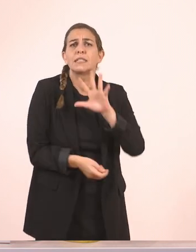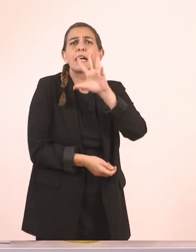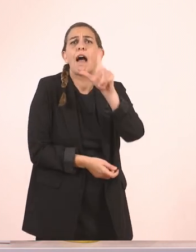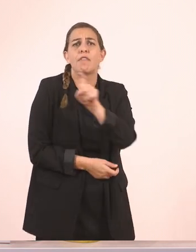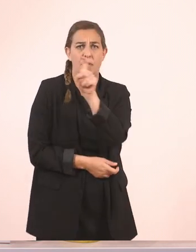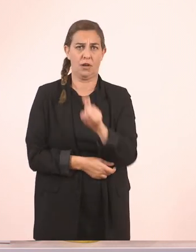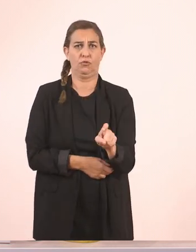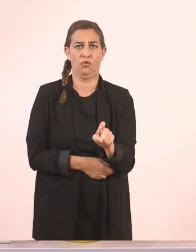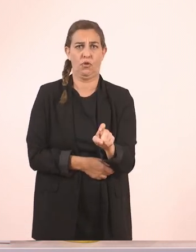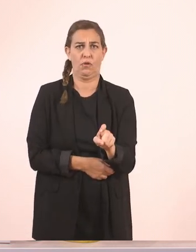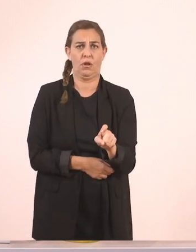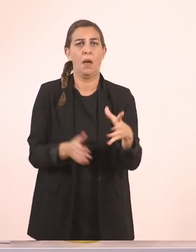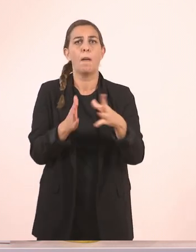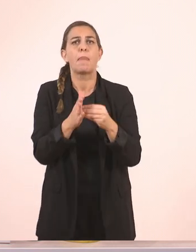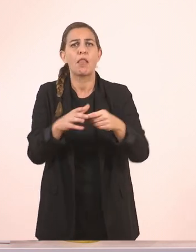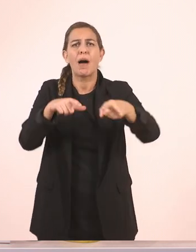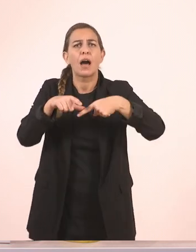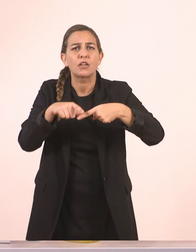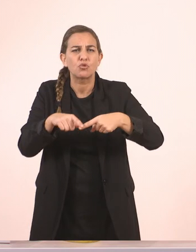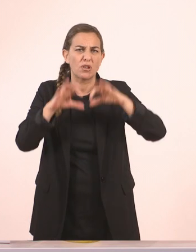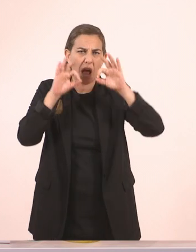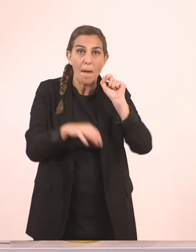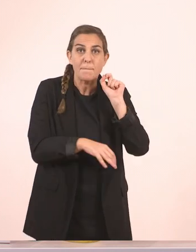να το κάνουμε αληθινό στην καθημερινή μας ζωή.